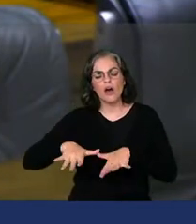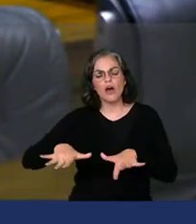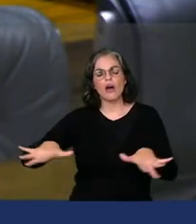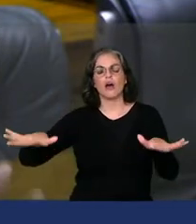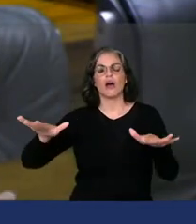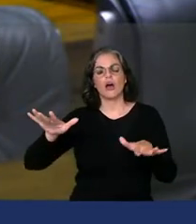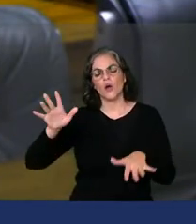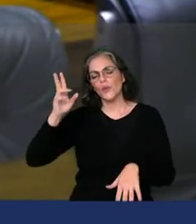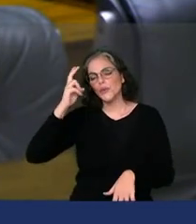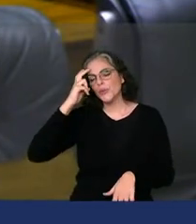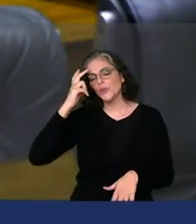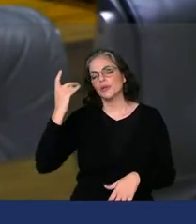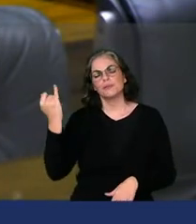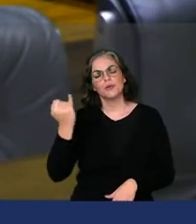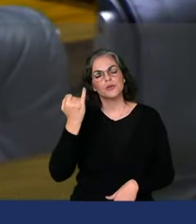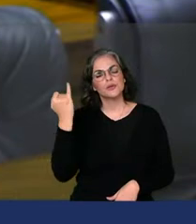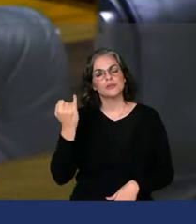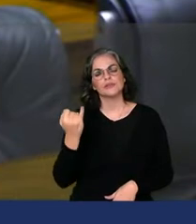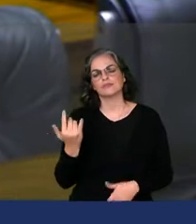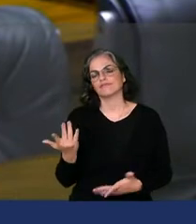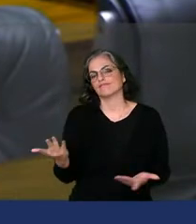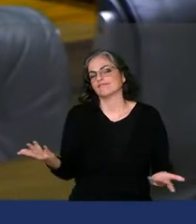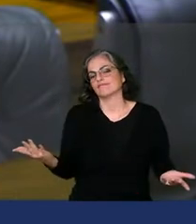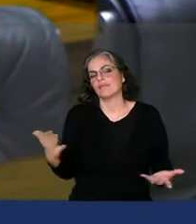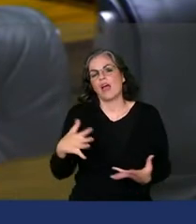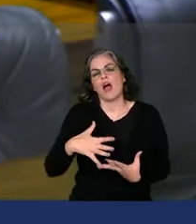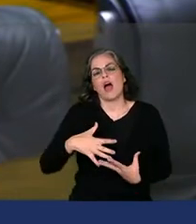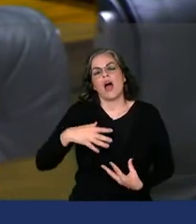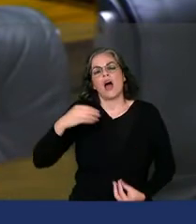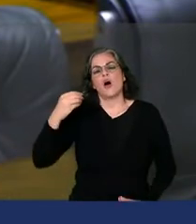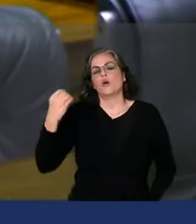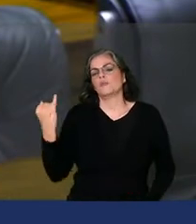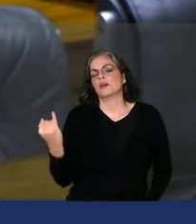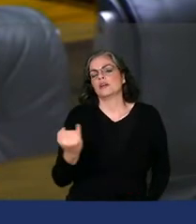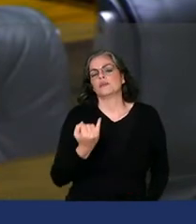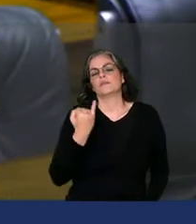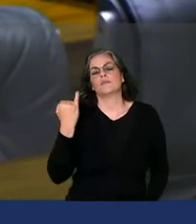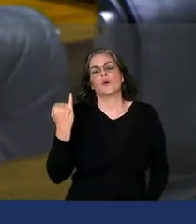ATIVIDADES DOS MESTRES GRYOZ, QUE SEDIMENTO AM A CULTURA NACIONAL. QUANDO A GENTE FALA DE ALMA DO POVO, A GENTE FALA